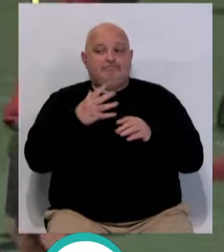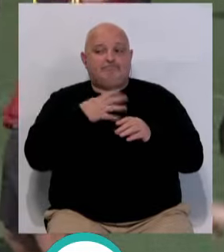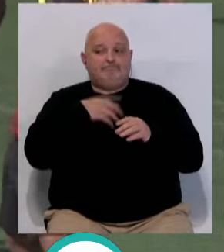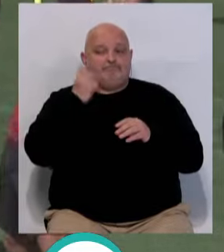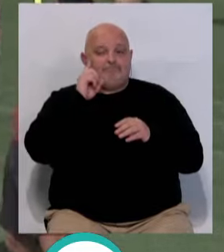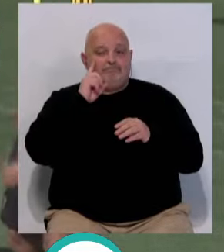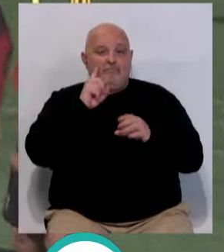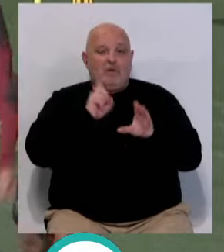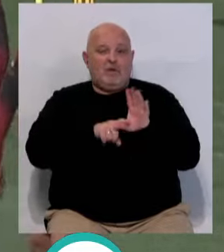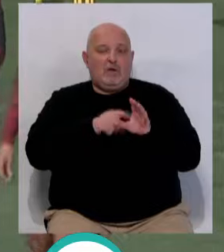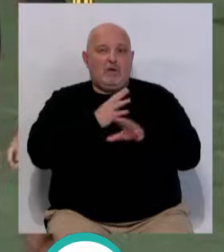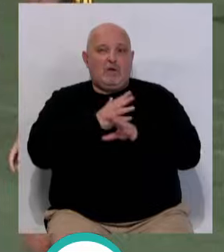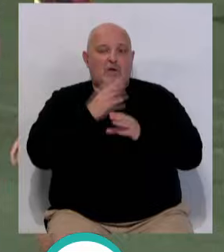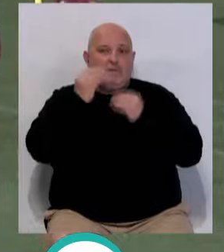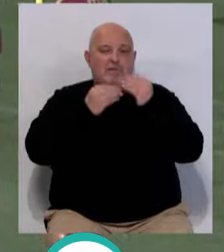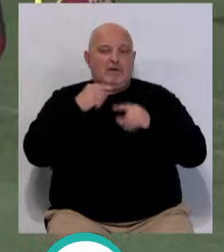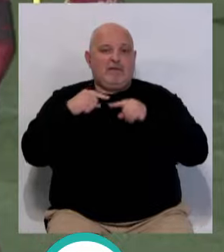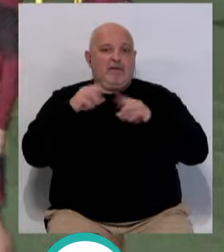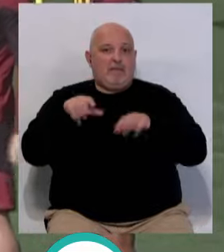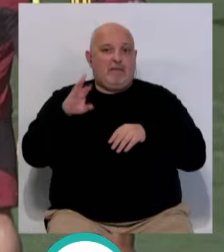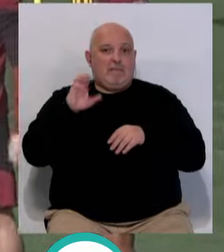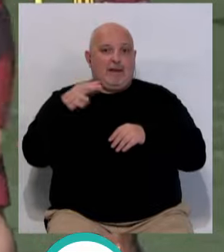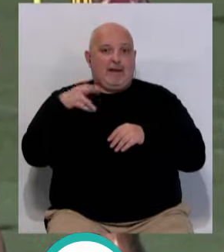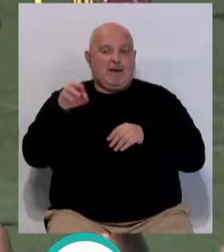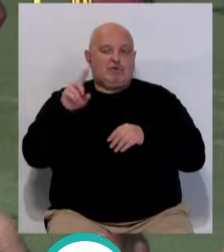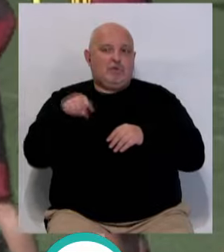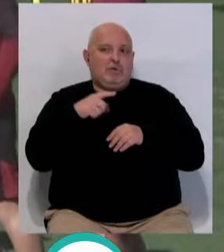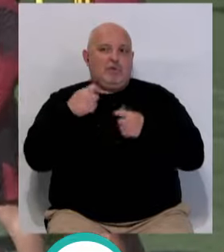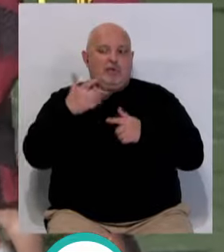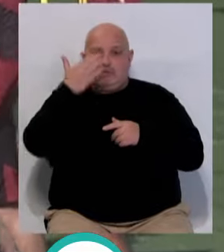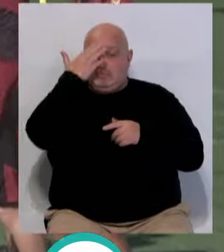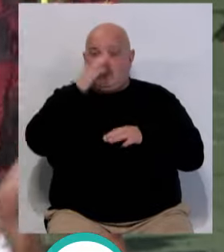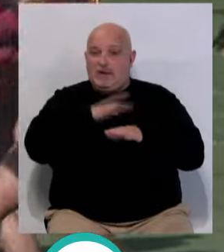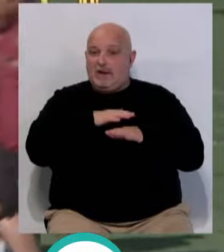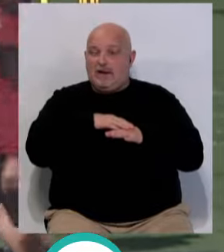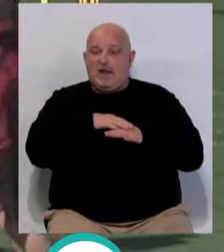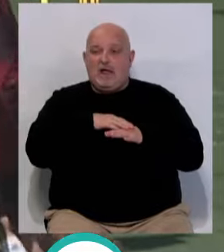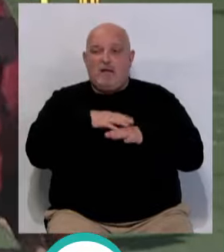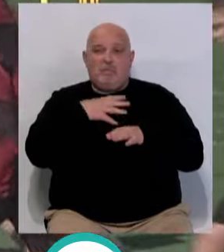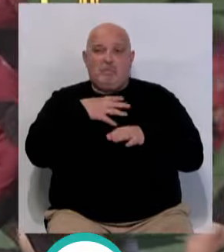para los pensamientos de pereg no sé si estará para para jugar titular porque sería a lo mejor